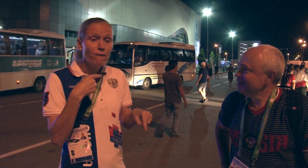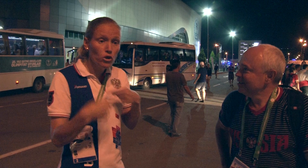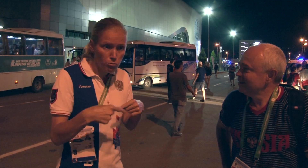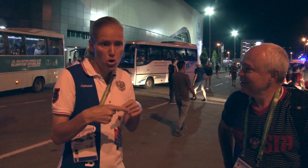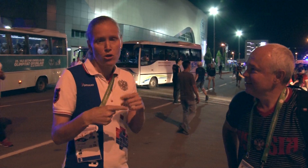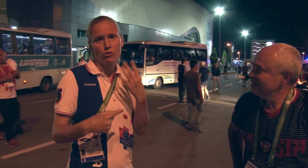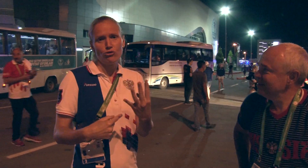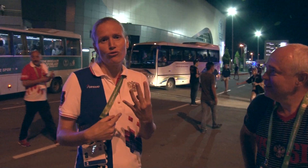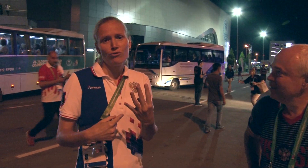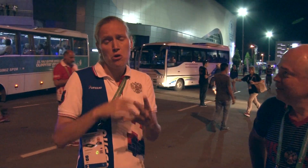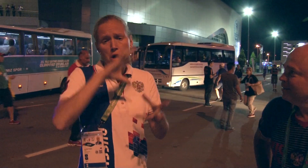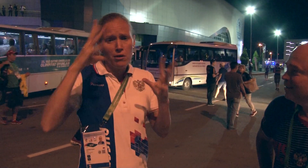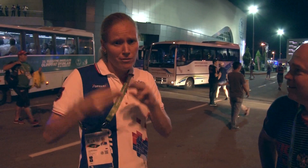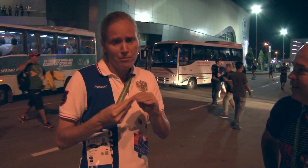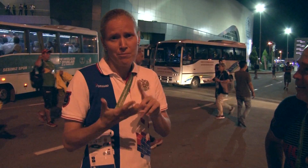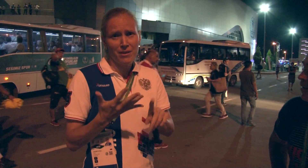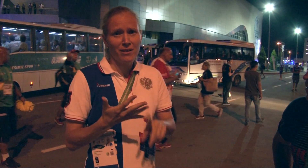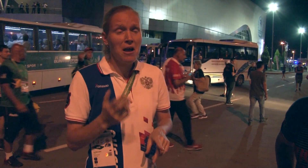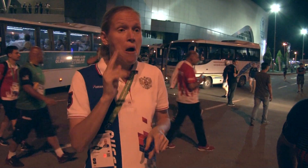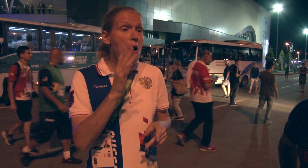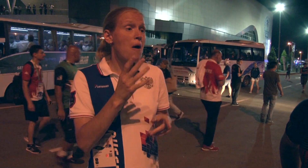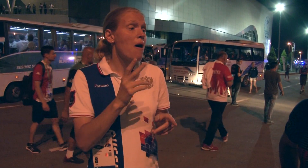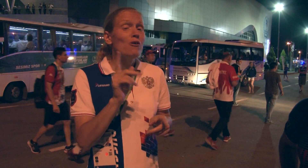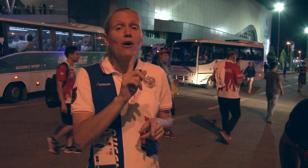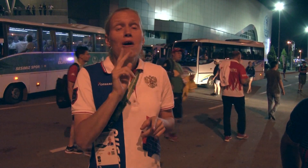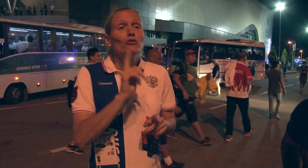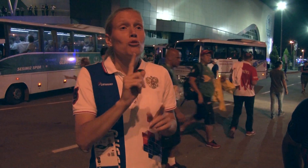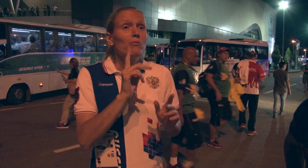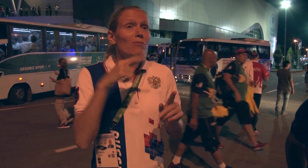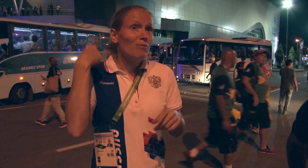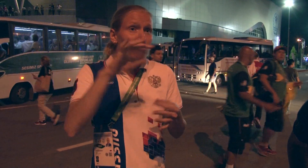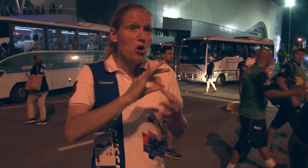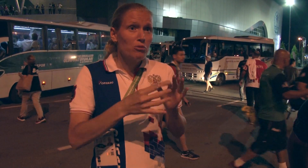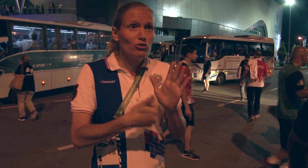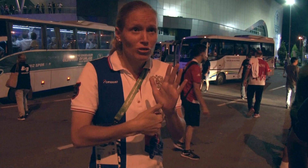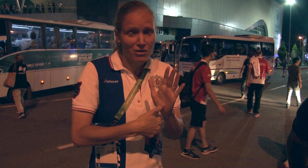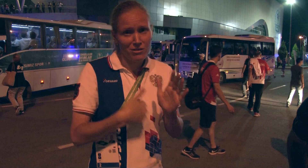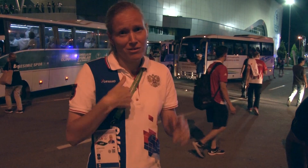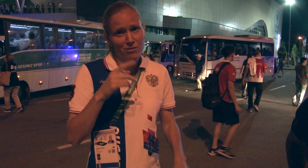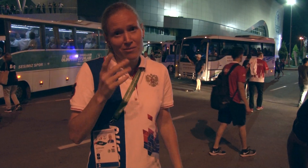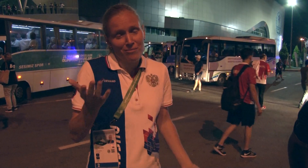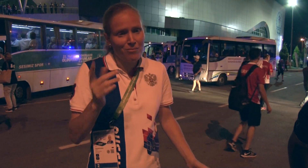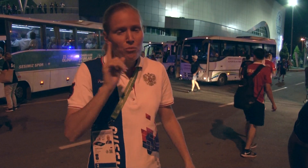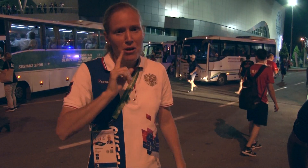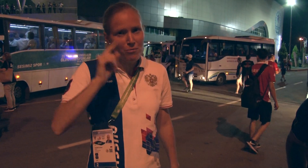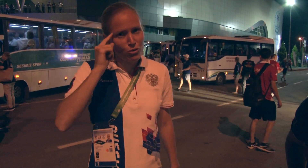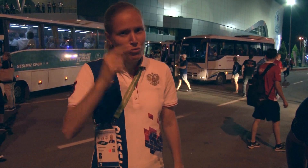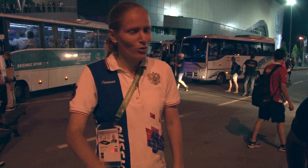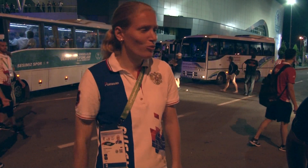Как футболистка я выступала на четырех Играх. Всего их у меня было пять. Что касается следующих Игр, тут я подумаю.